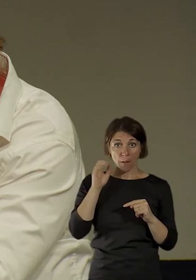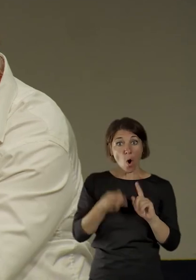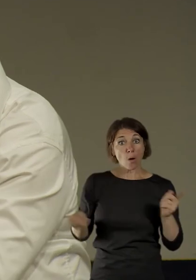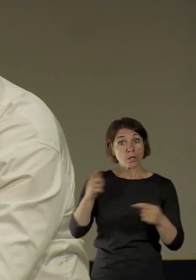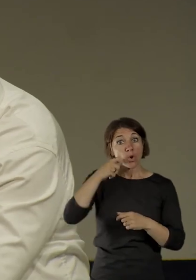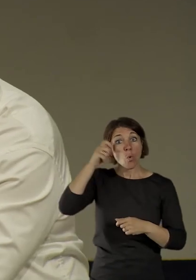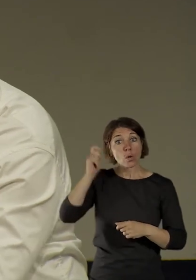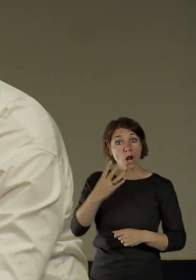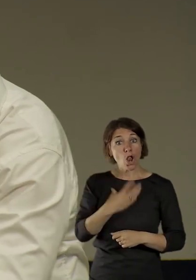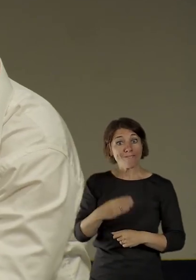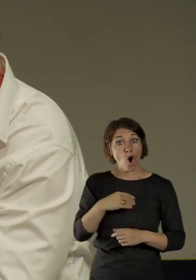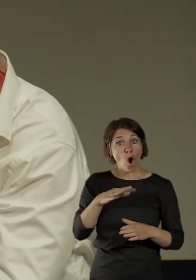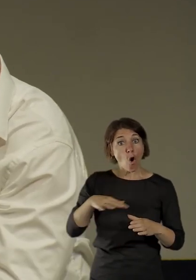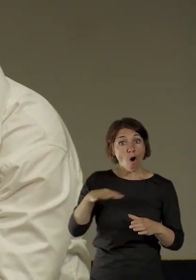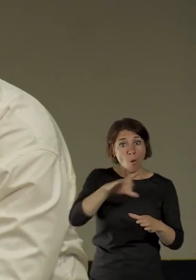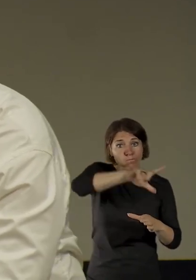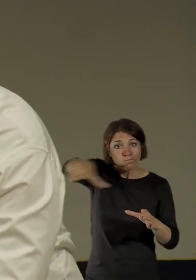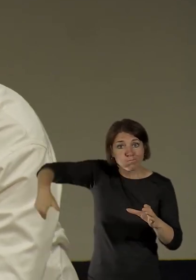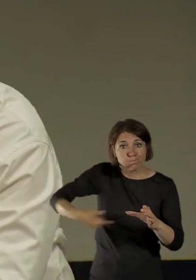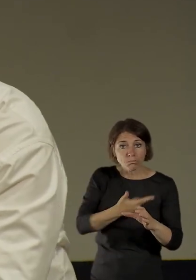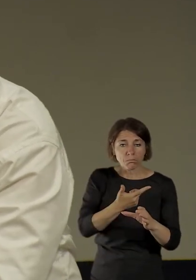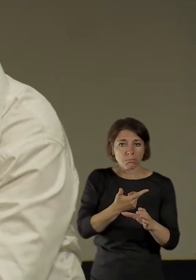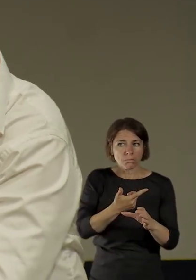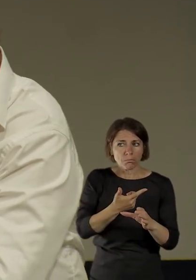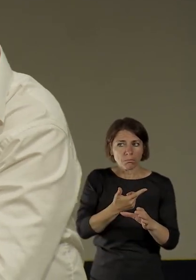vzdálenost, tam jsem nikdy nebyl. Kvůli tomu bych si tam rád zajel.